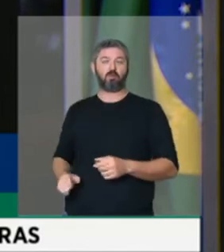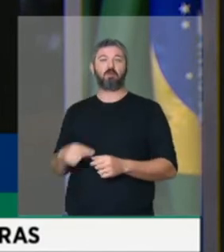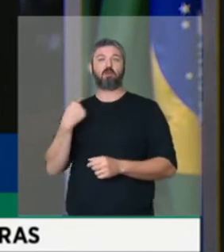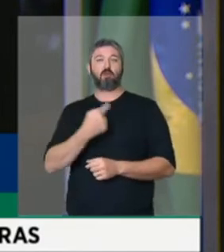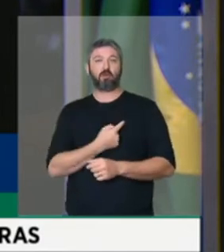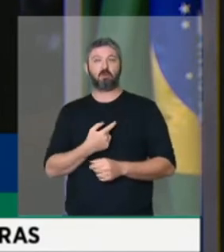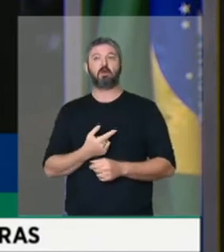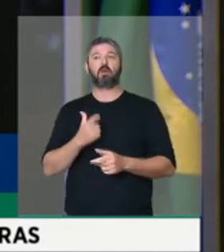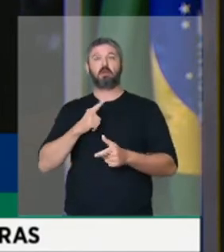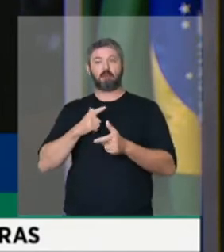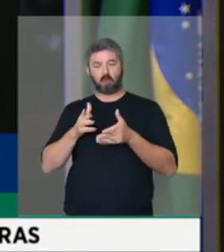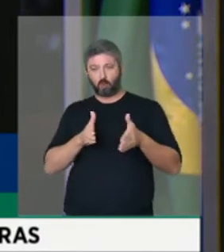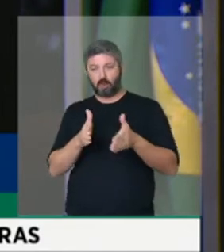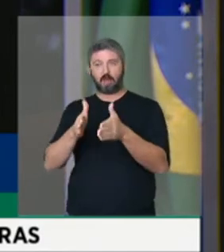CONDIÇÕES EU POSSO ASSEGURAR AOS SENHORES NA CONDIÇÃO DE